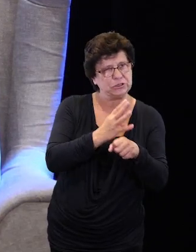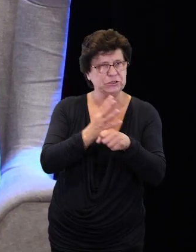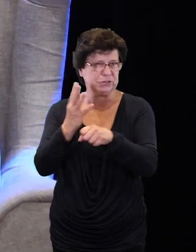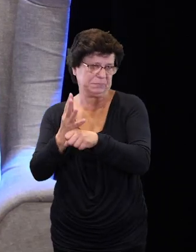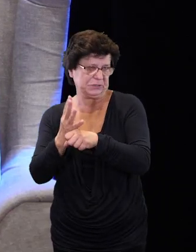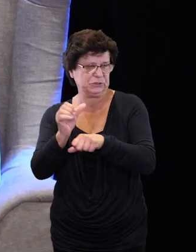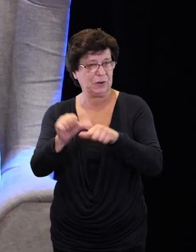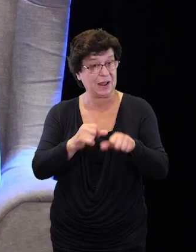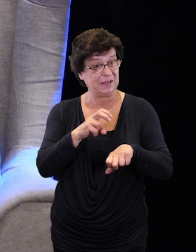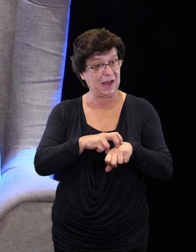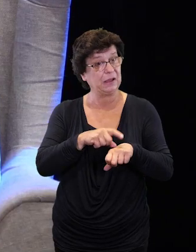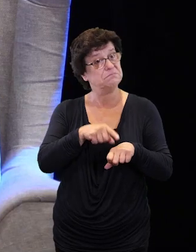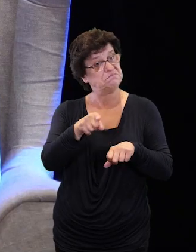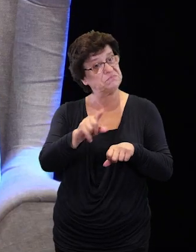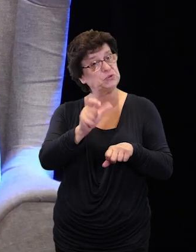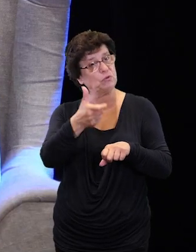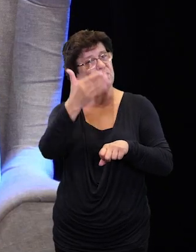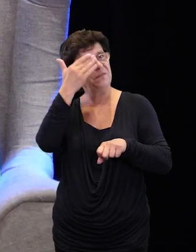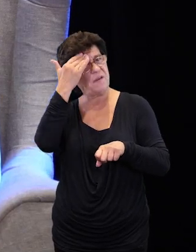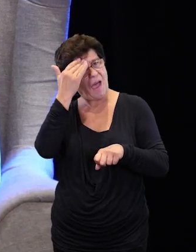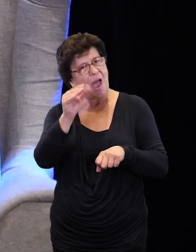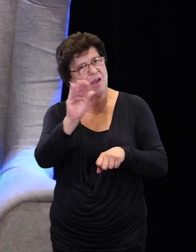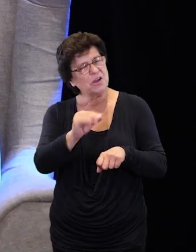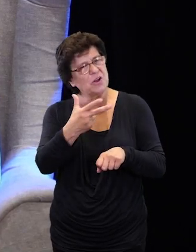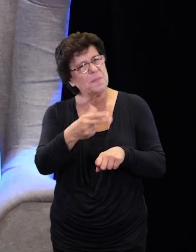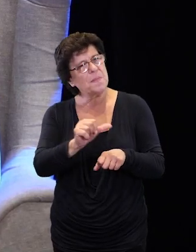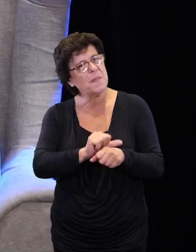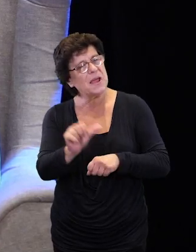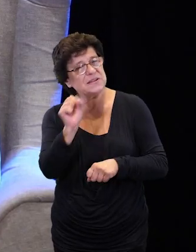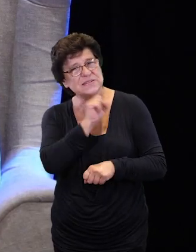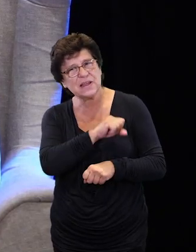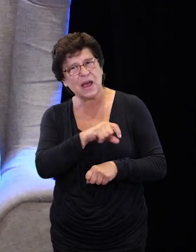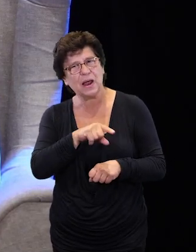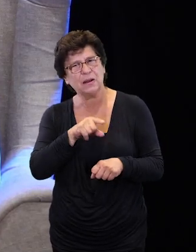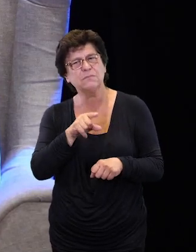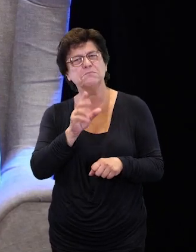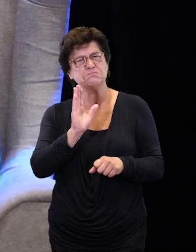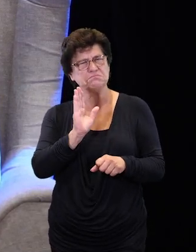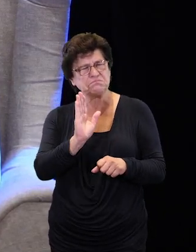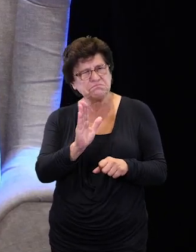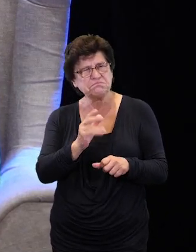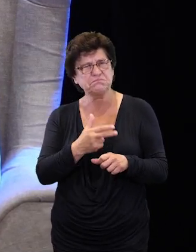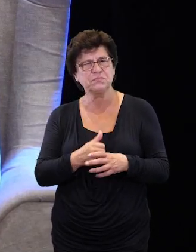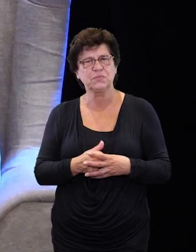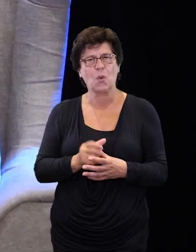Więc przeważnie pacjenci tak mówią. "No jeszcze taki niestary, ale taki okej".